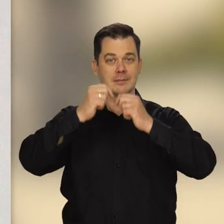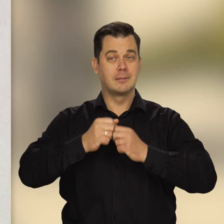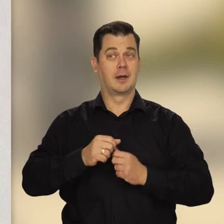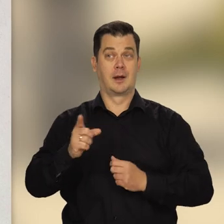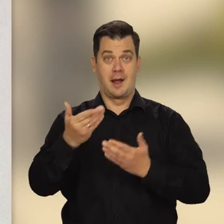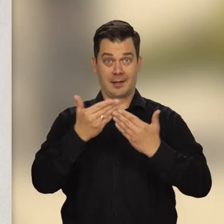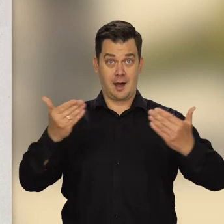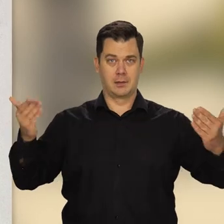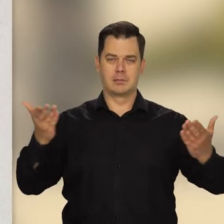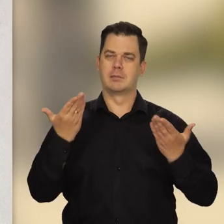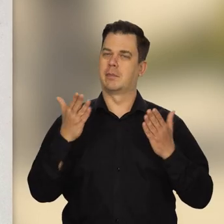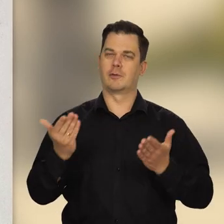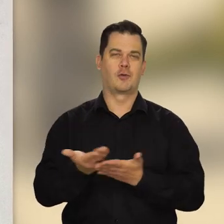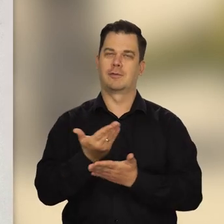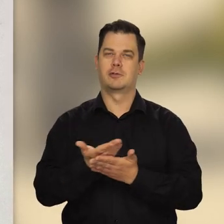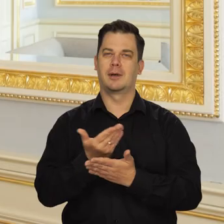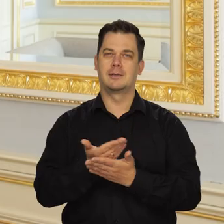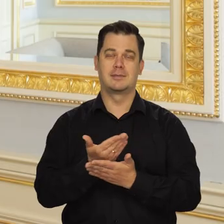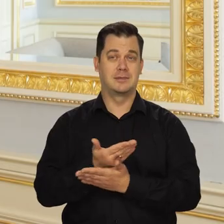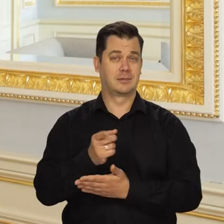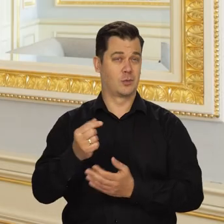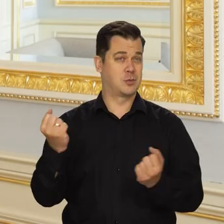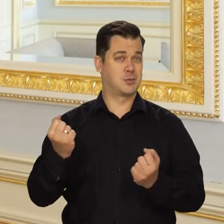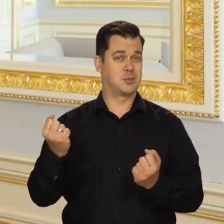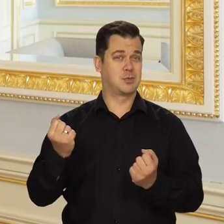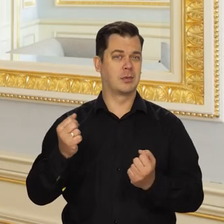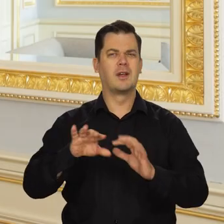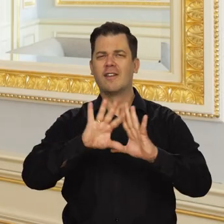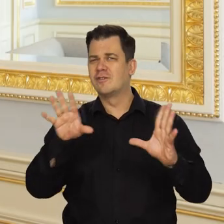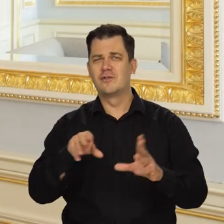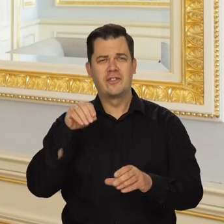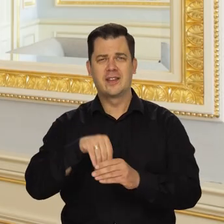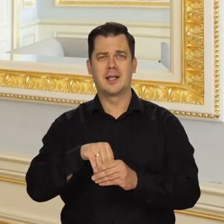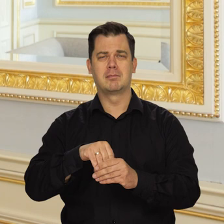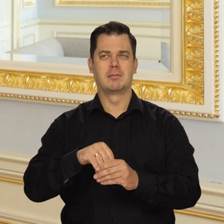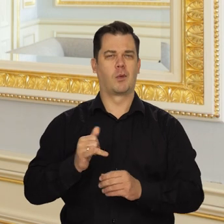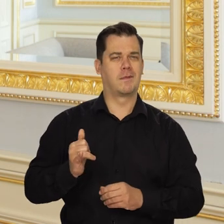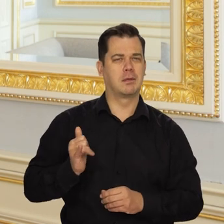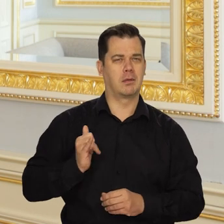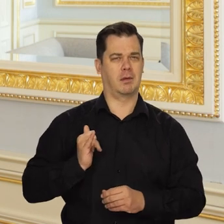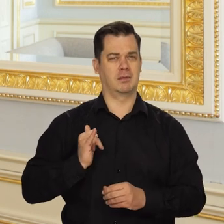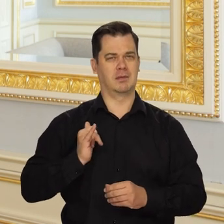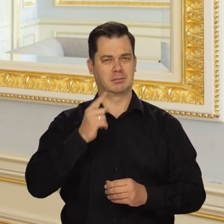Teatr był bardzo nowoczesny jak na tamte czasy. Zawierał wszelkie możliwe udogodnienia,